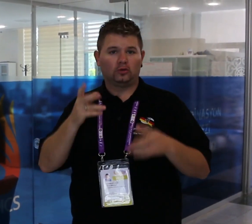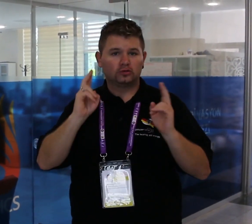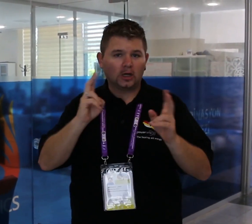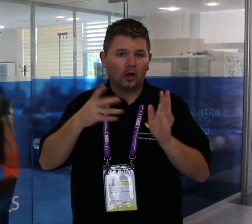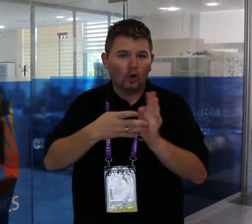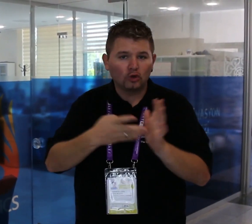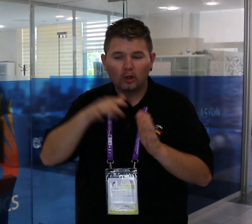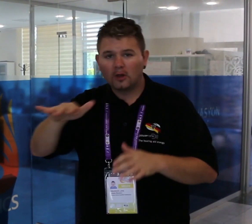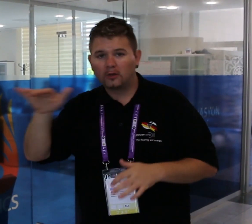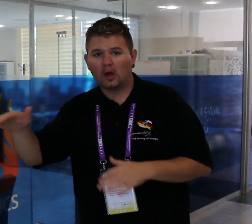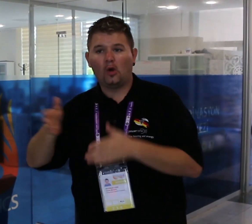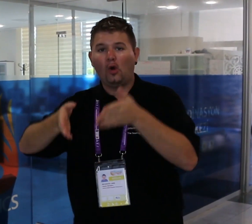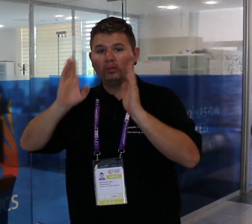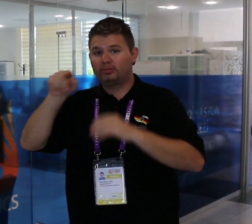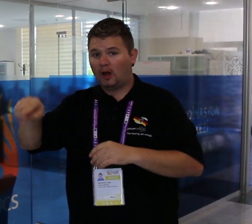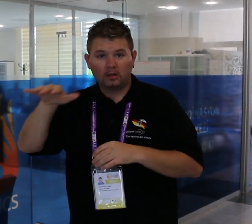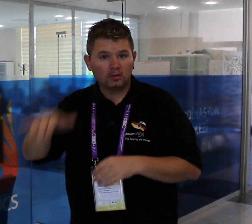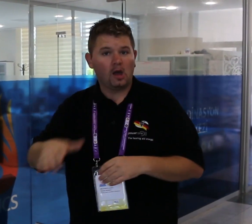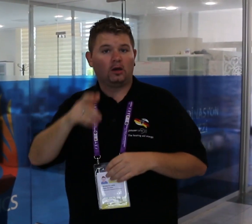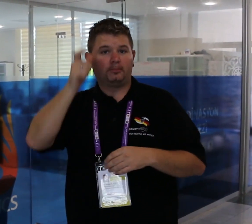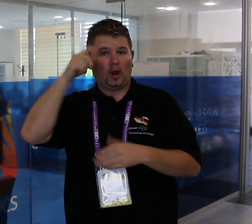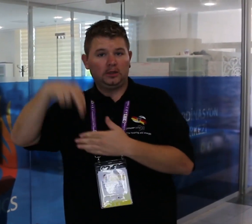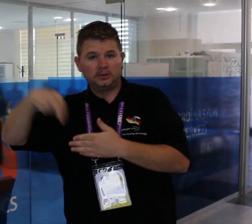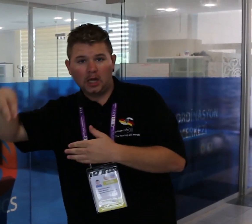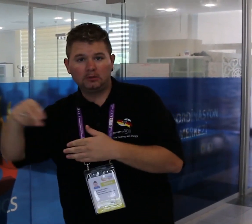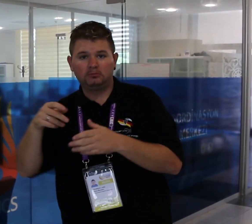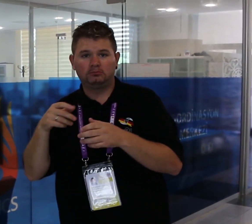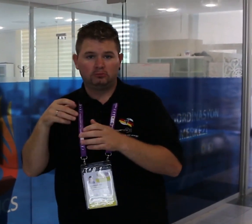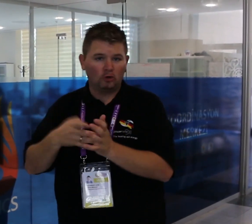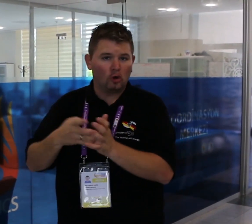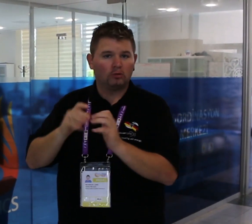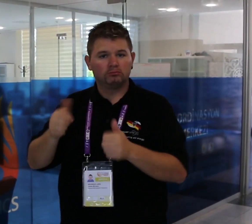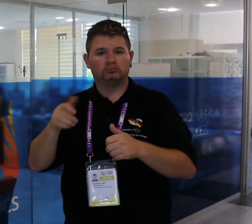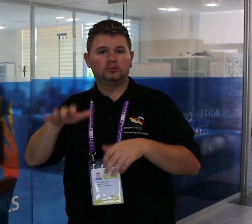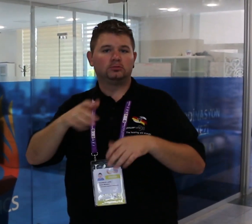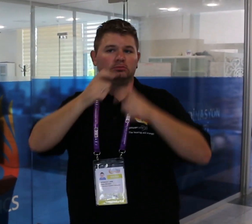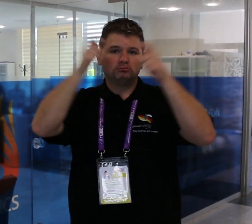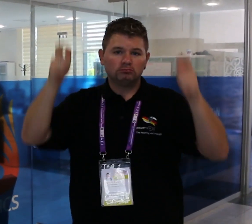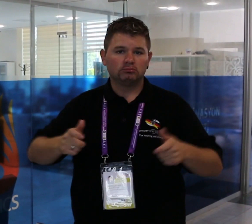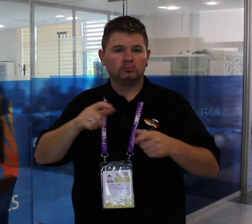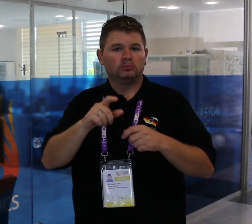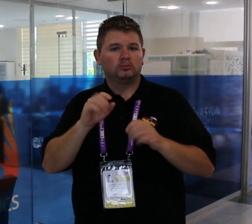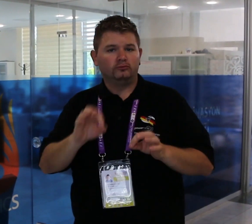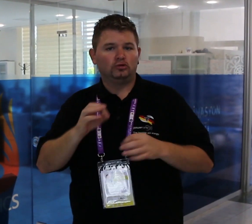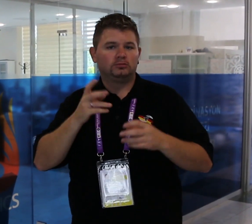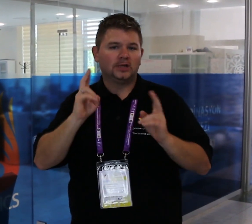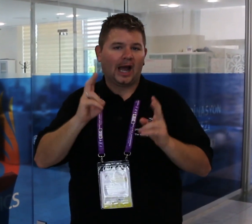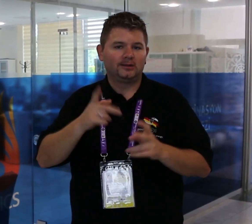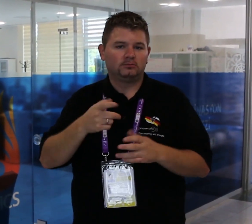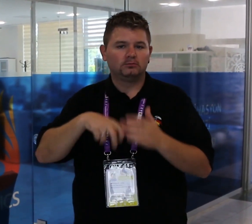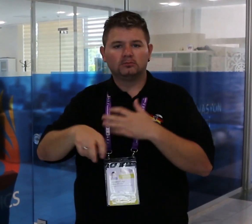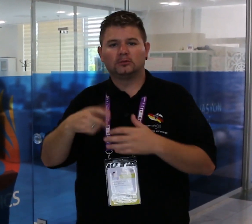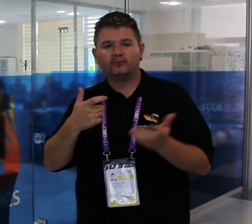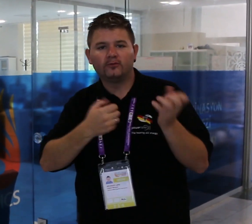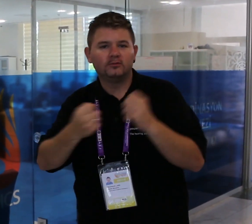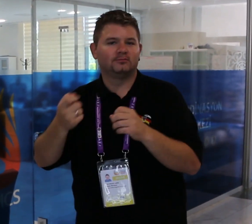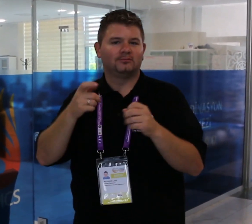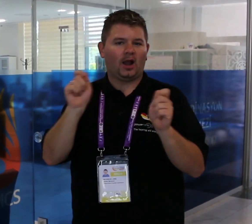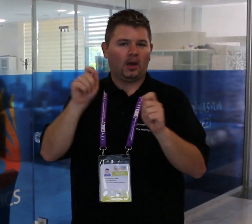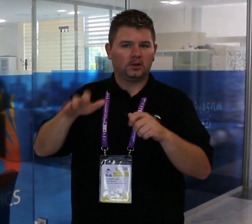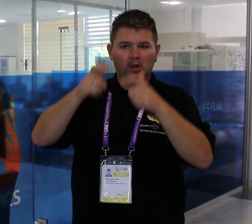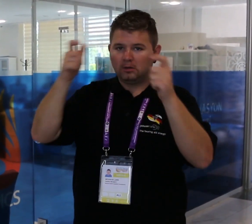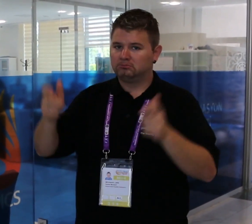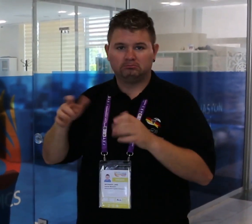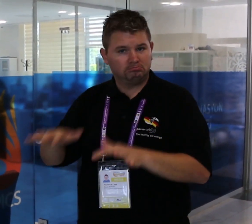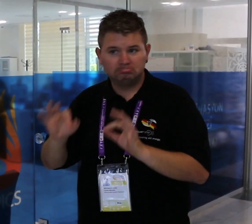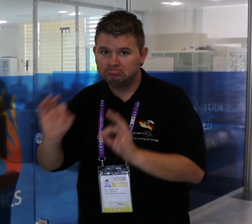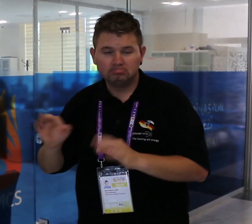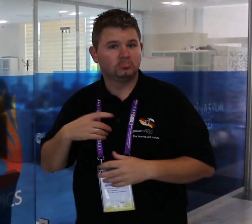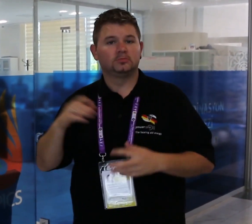Es gibt Sicherheitskontrollen, Polizisten stehen vor Hotels und es wird in Eingängen mit Detektoren gearbeitet, um mögliche Waffen aufzudecken.